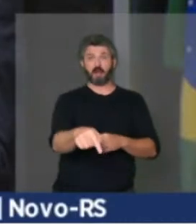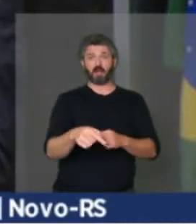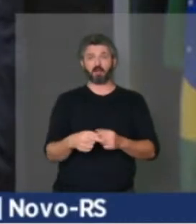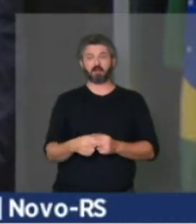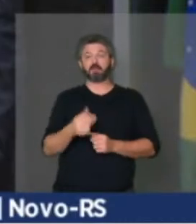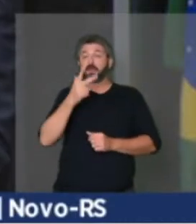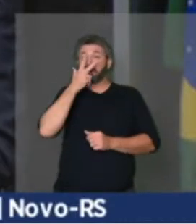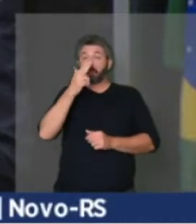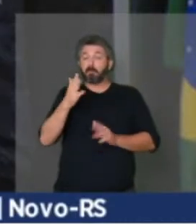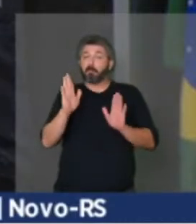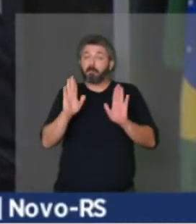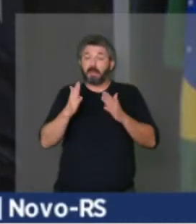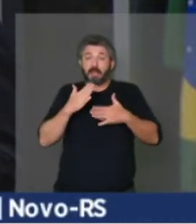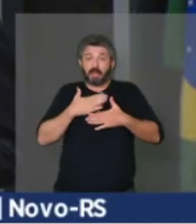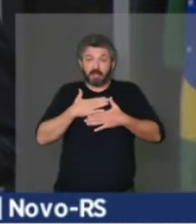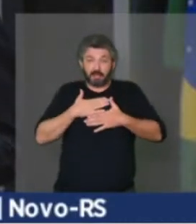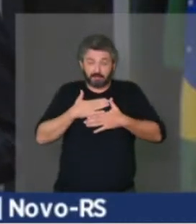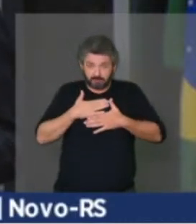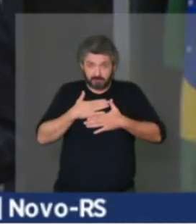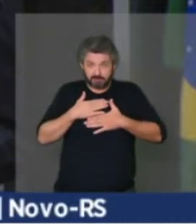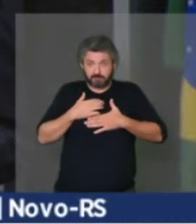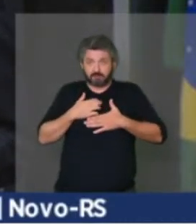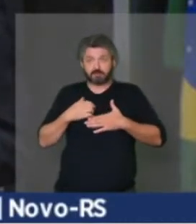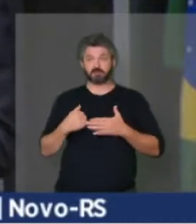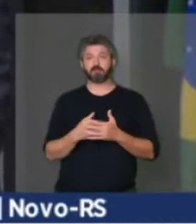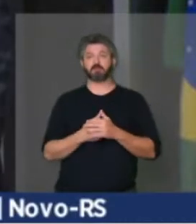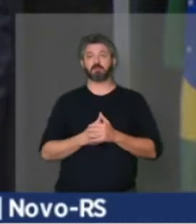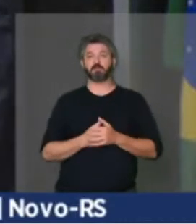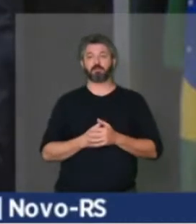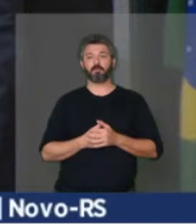PARECE, PRESIDENTE... ME PARECE, COLEGAS DEPUTADOS, QUE JÁ UM SUBSTITUTO EM VISTA